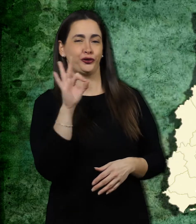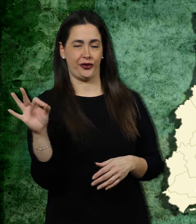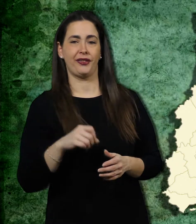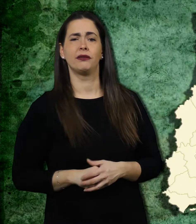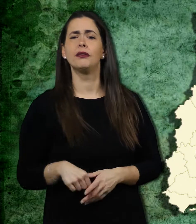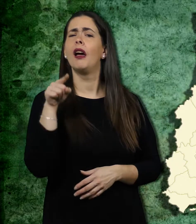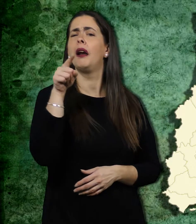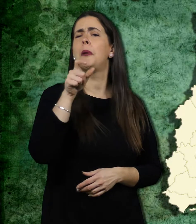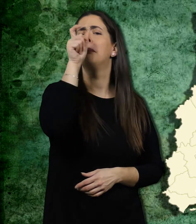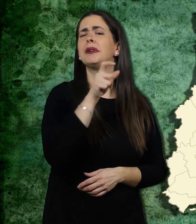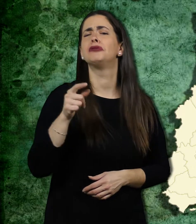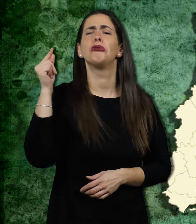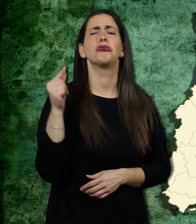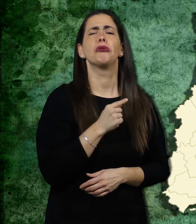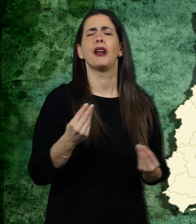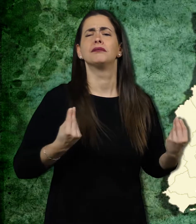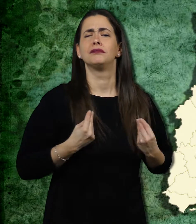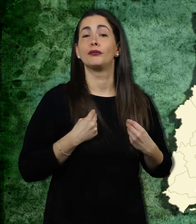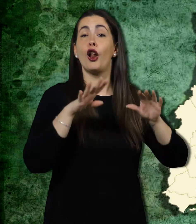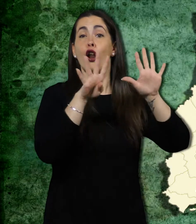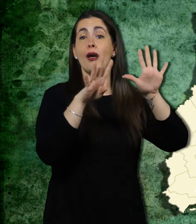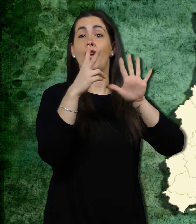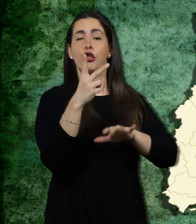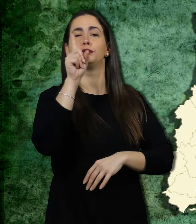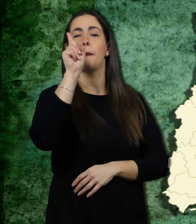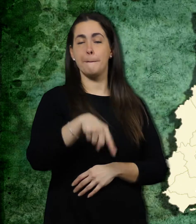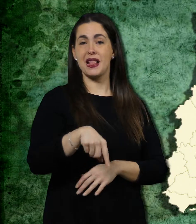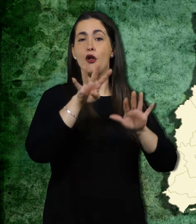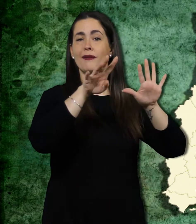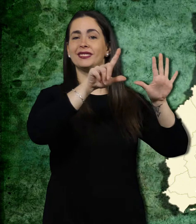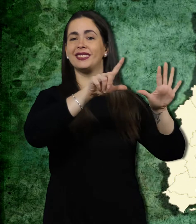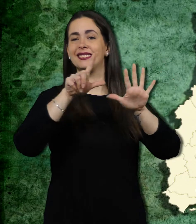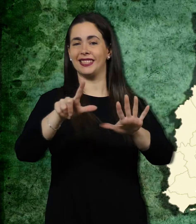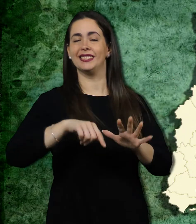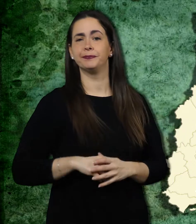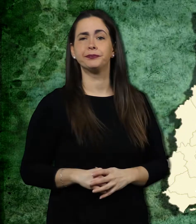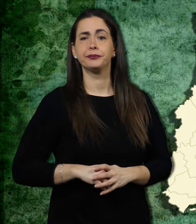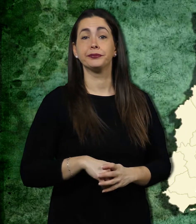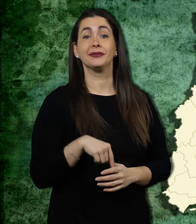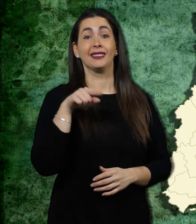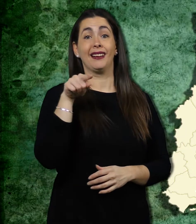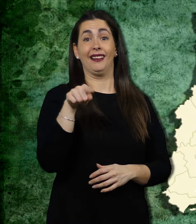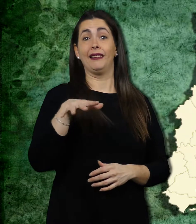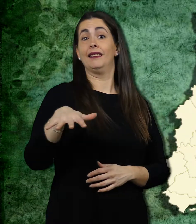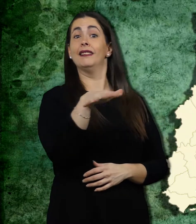Comarca: Vallès Occidental. Població: 92.977 habitants.